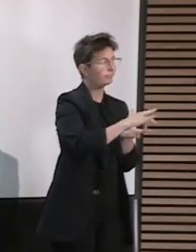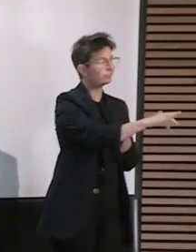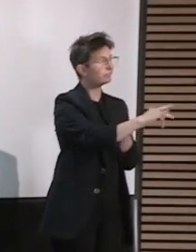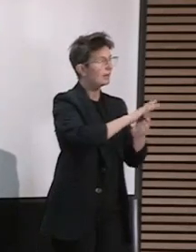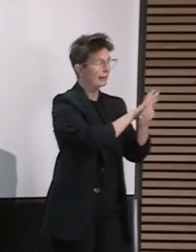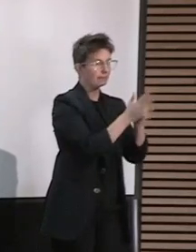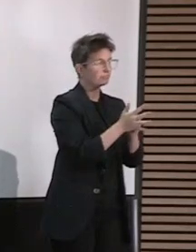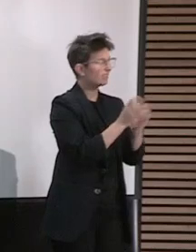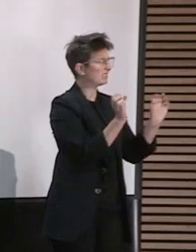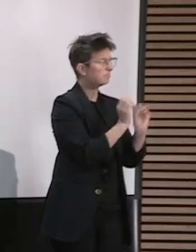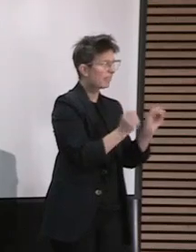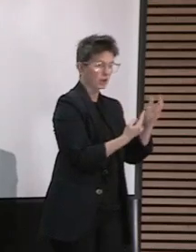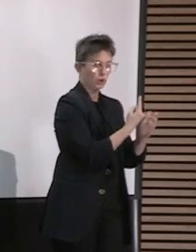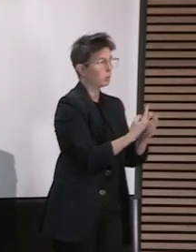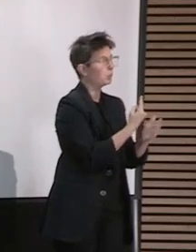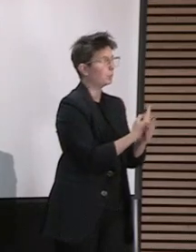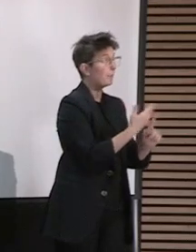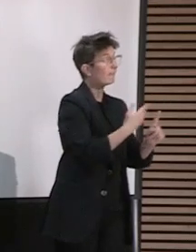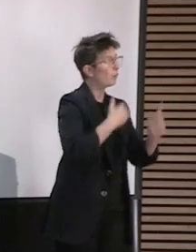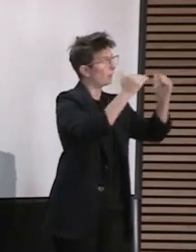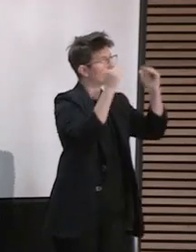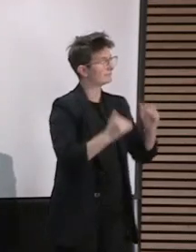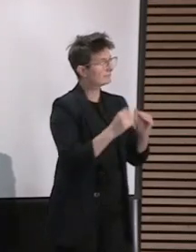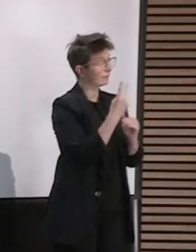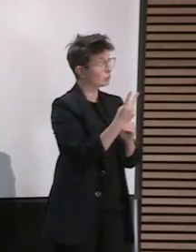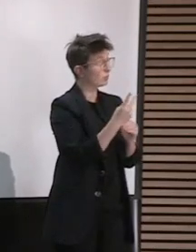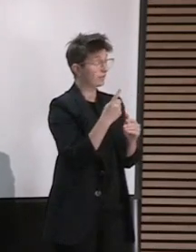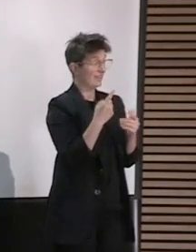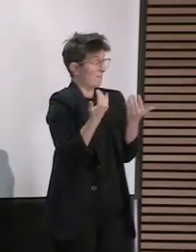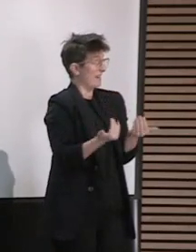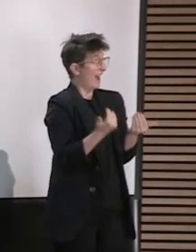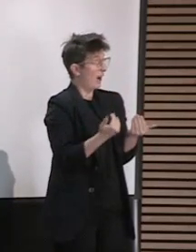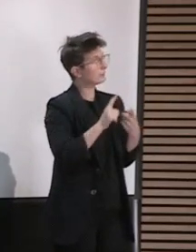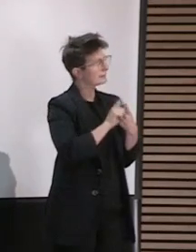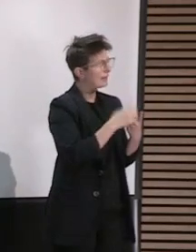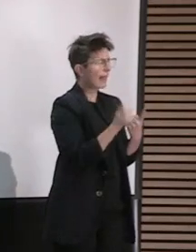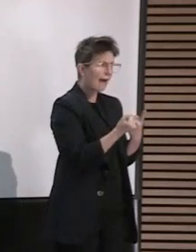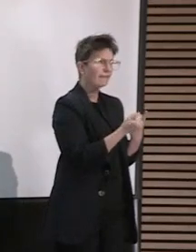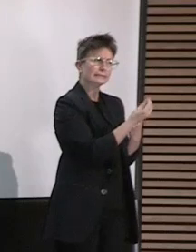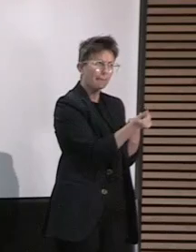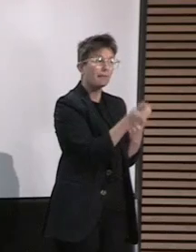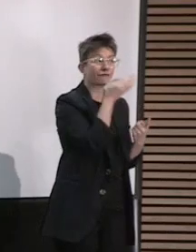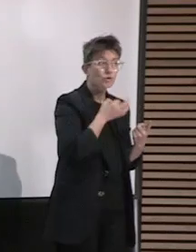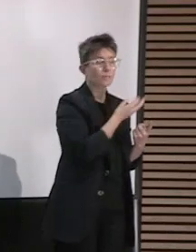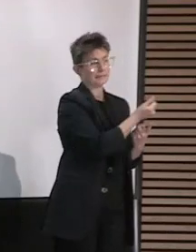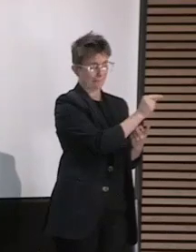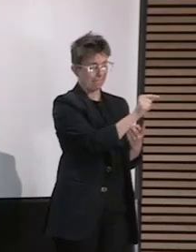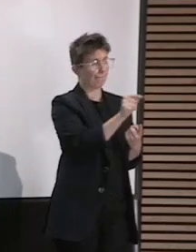take i mua i te nekehanga.